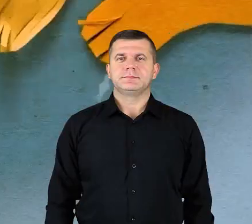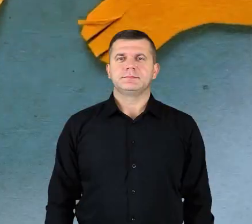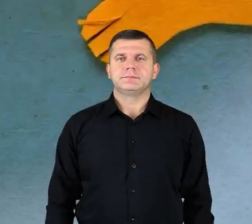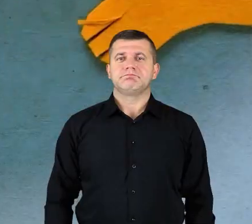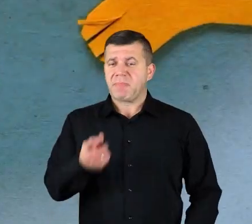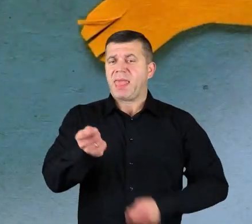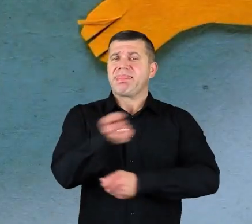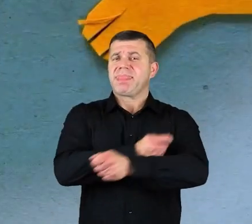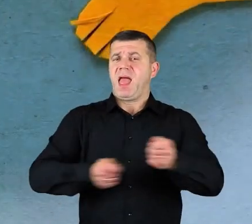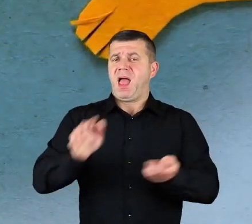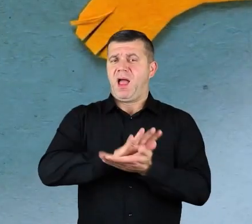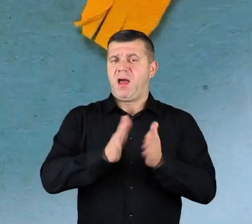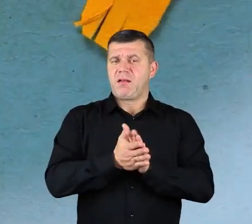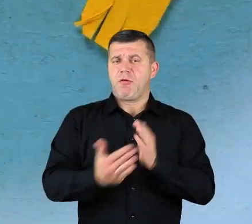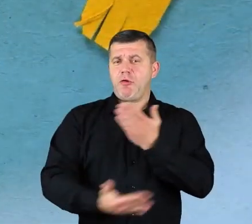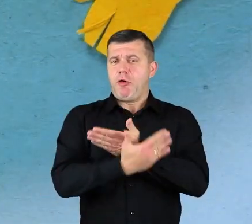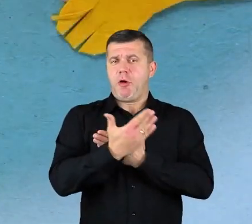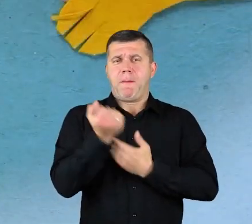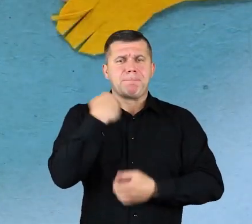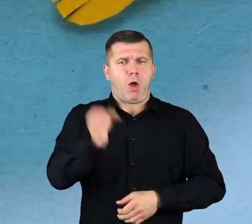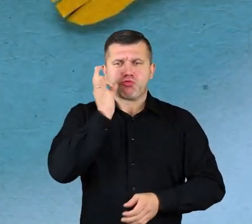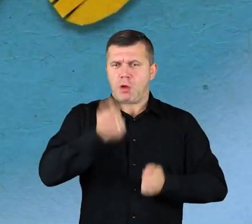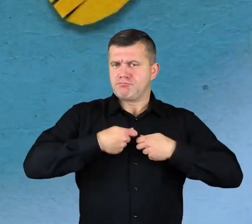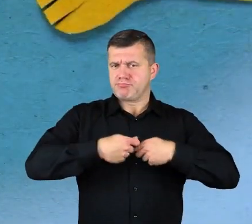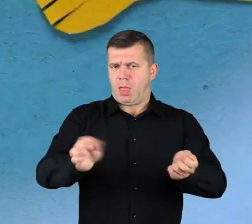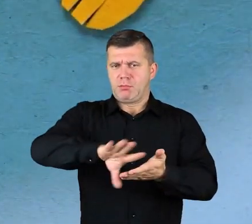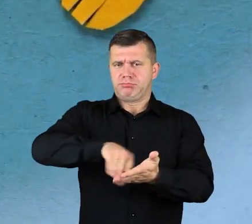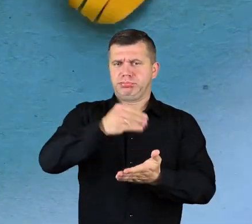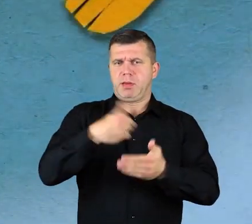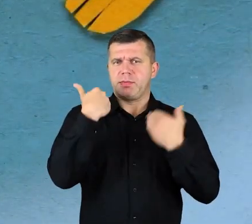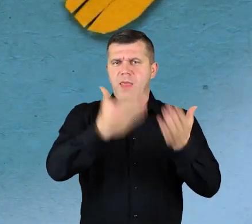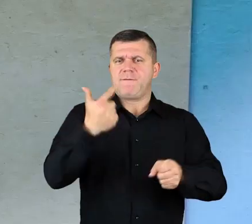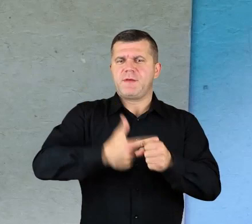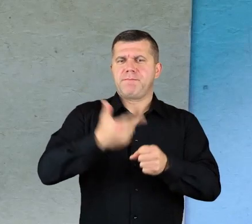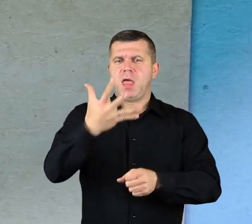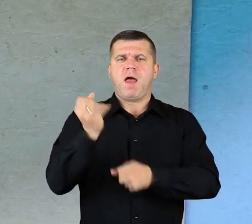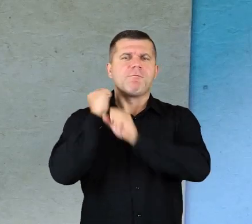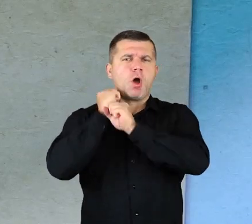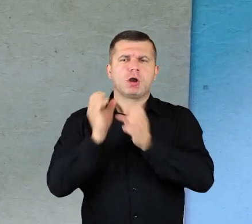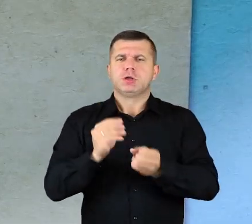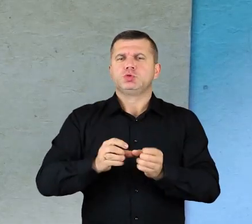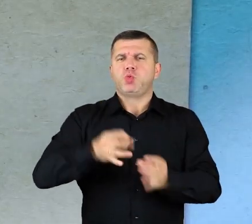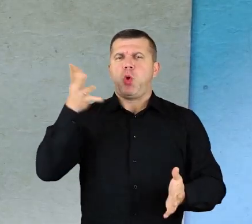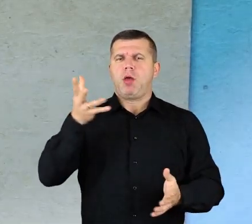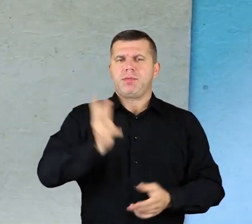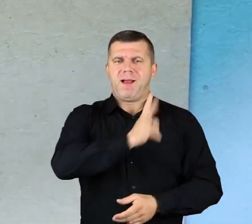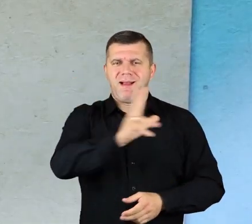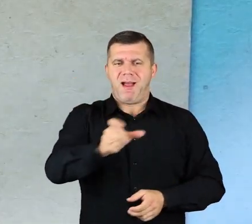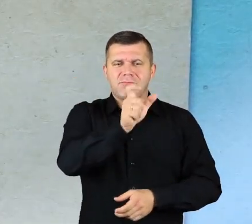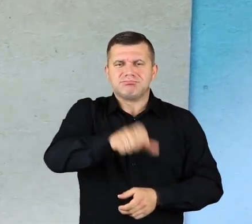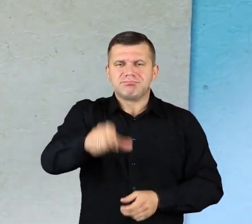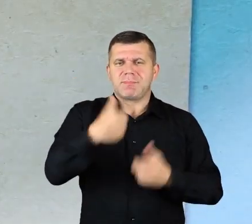Na targu okazało się, że bardzo dobrze sprzedali wszystkie towary i dostali aż 25 worków złota. Każdy z nich dostał pięć: